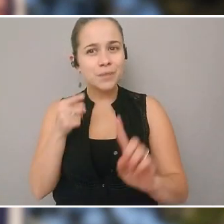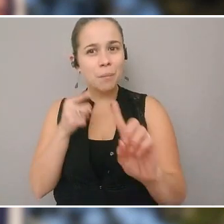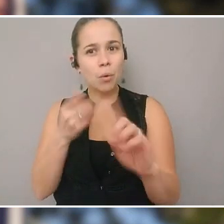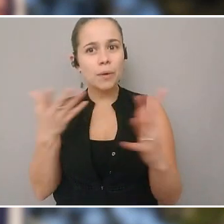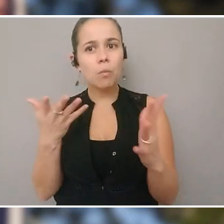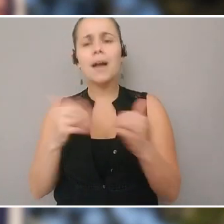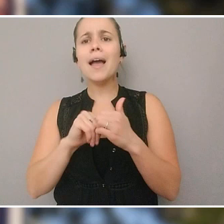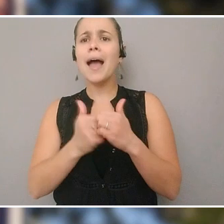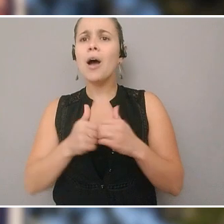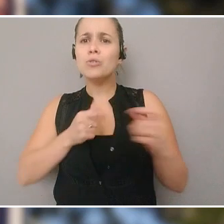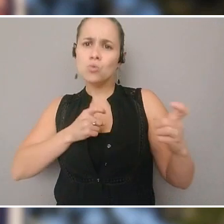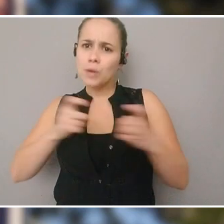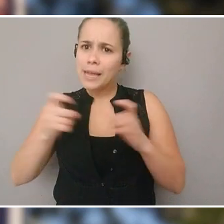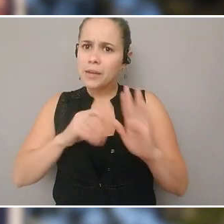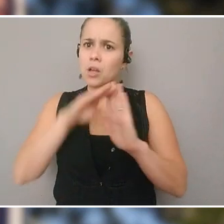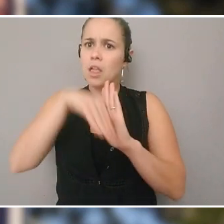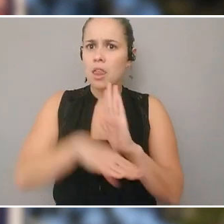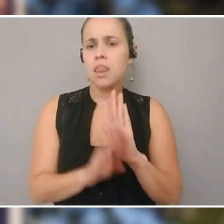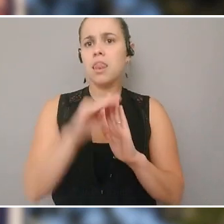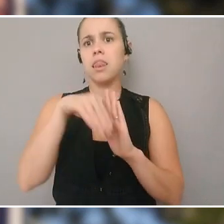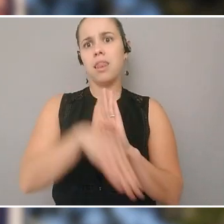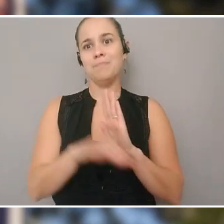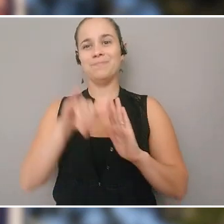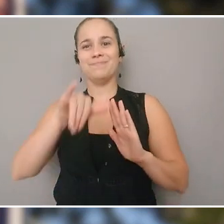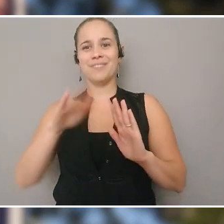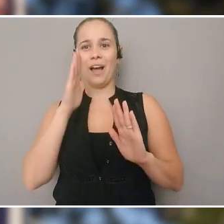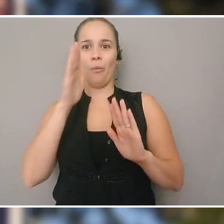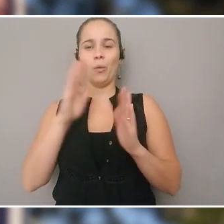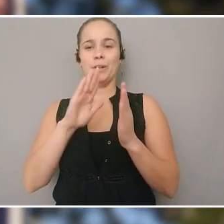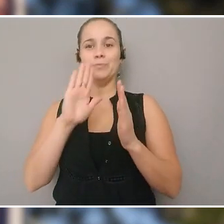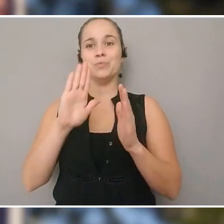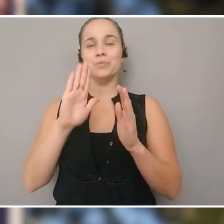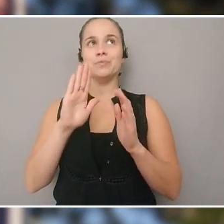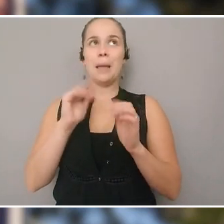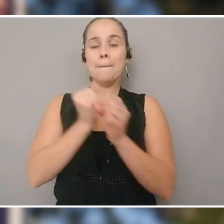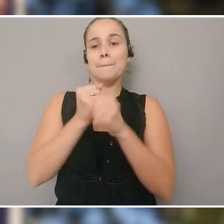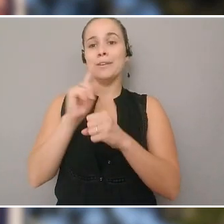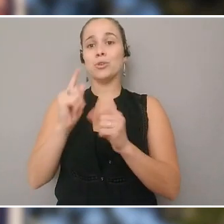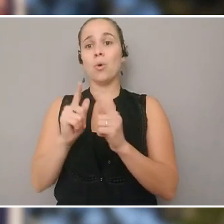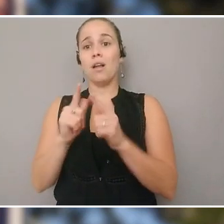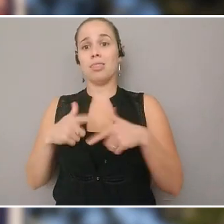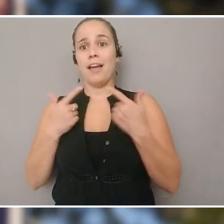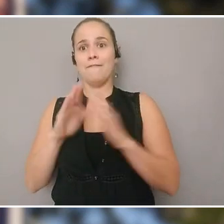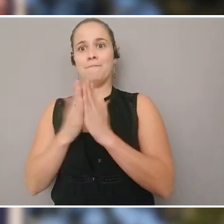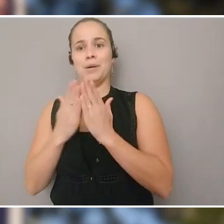hará que tu vida sea un best-seller